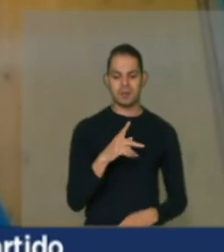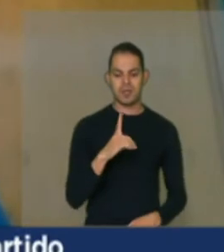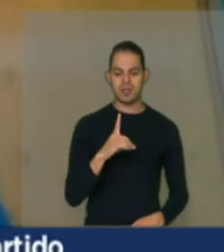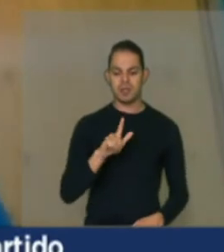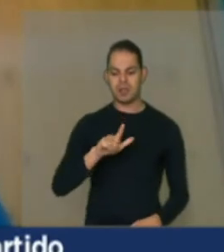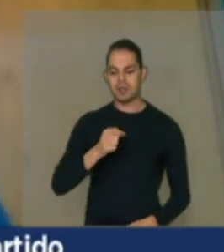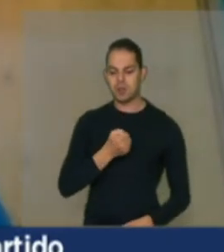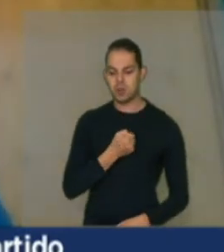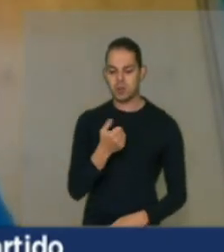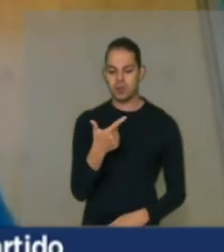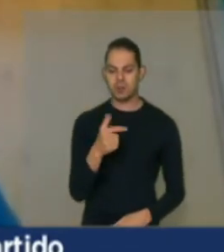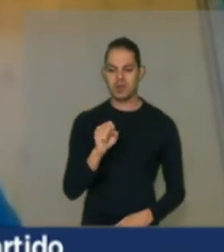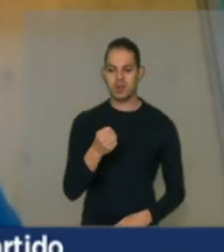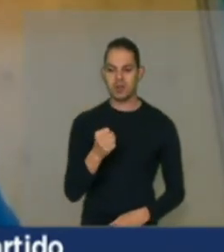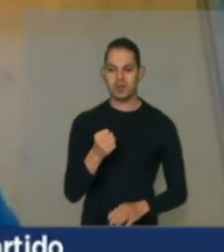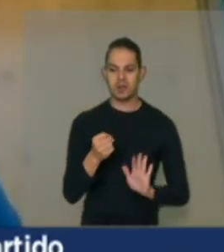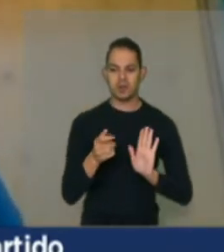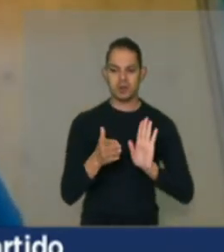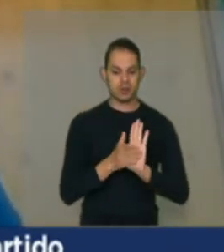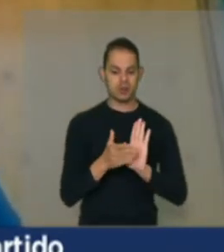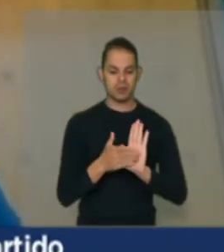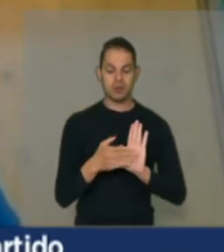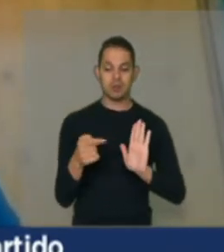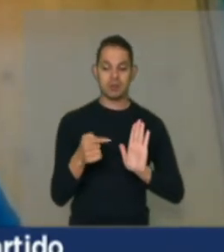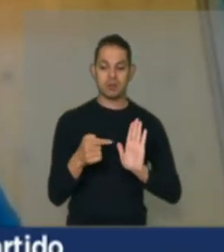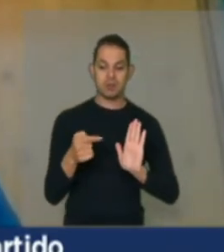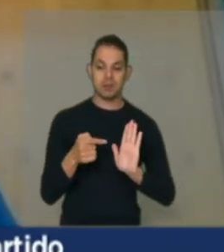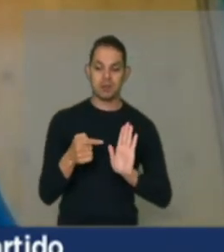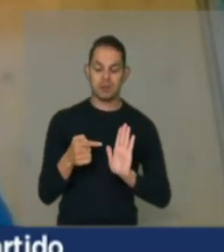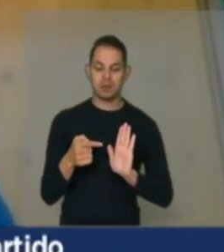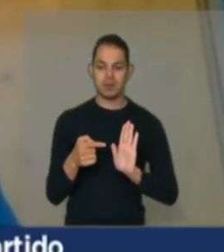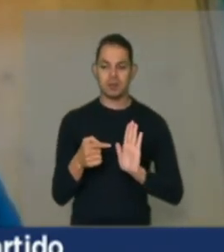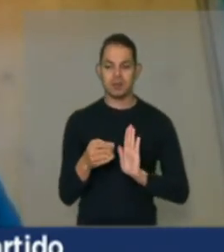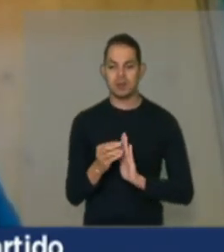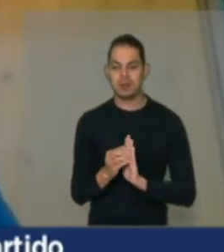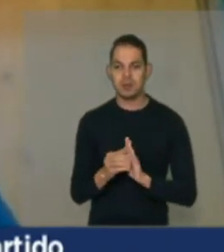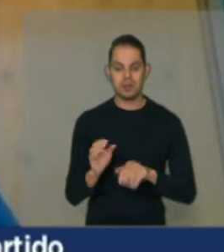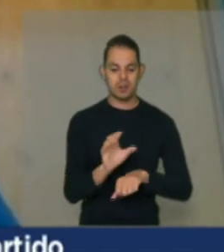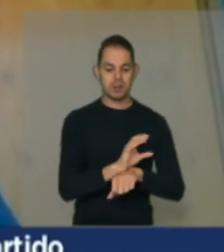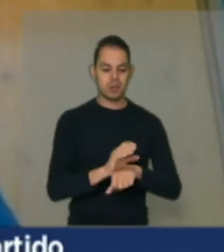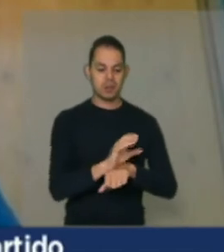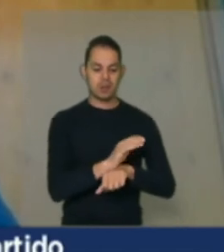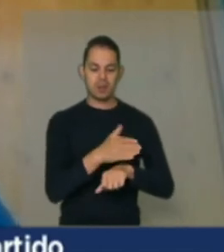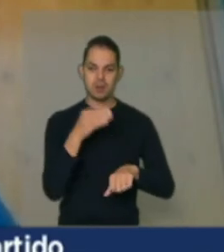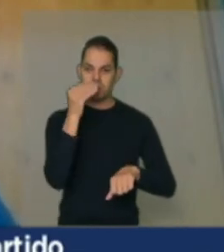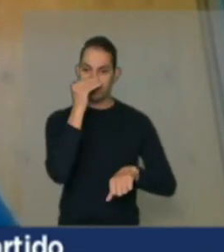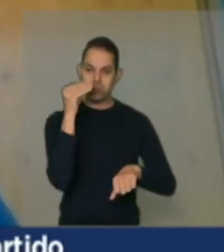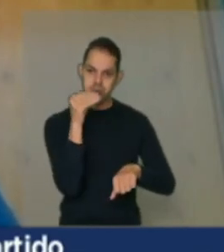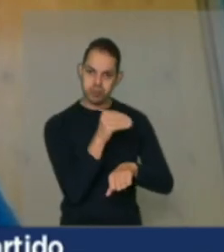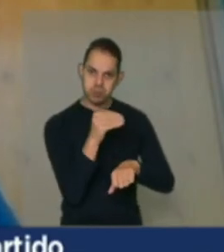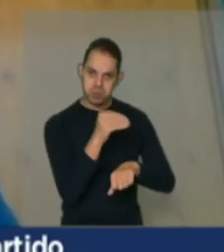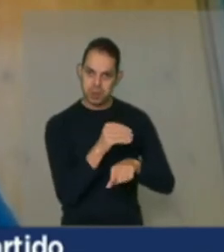QUE É O PDL 28. ESSA PROPOSIÇÃO, SENHOR PRESIDENTE, É EFETUADA DE VÍCIOS CONSTITUCIONAIS E CONVENCIONAIS DE FORMA EM QUE A MATÉRIA COMPROMETE A